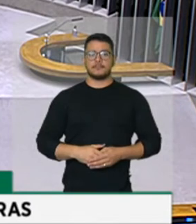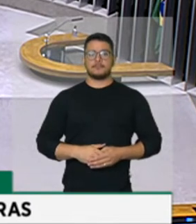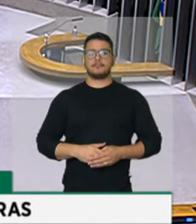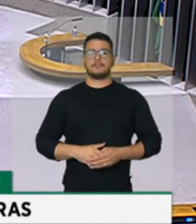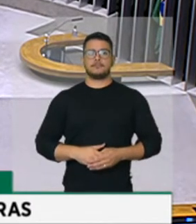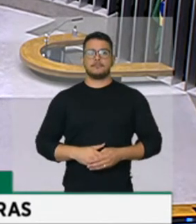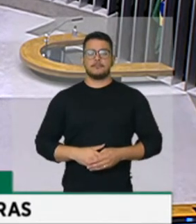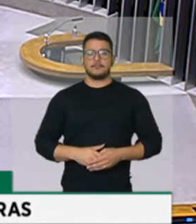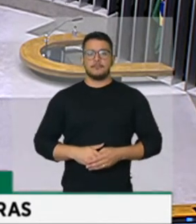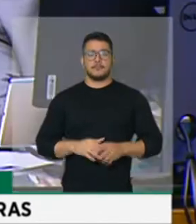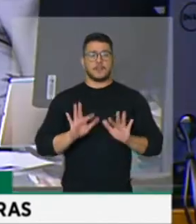É A ELETROBRAS VAMOS VOTAR CONTRA, VAMOS VOTAR CONTRA A